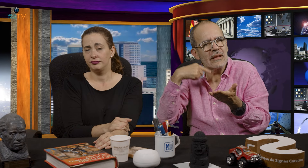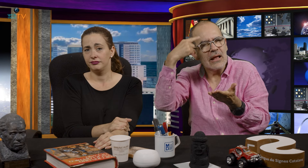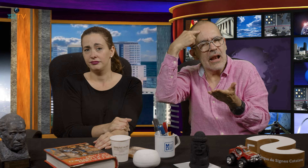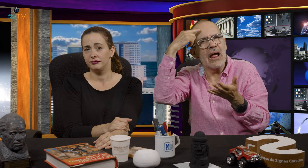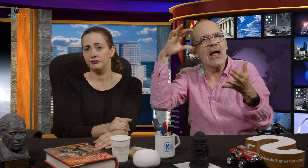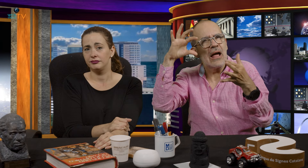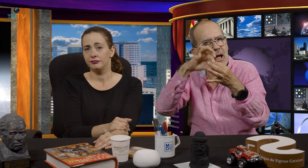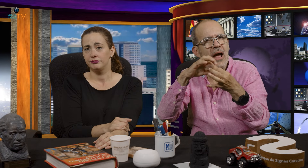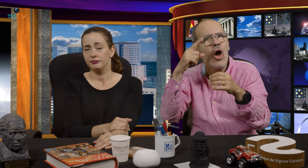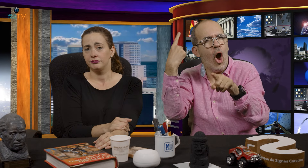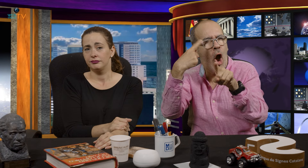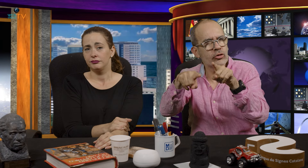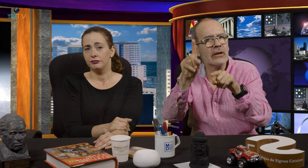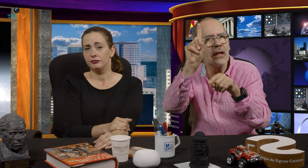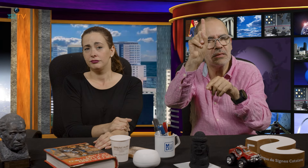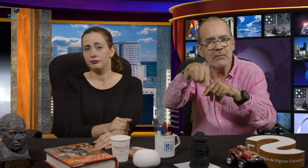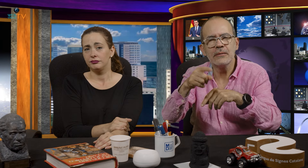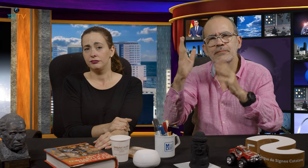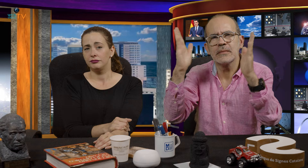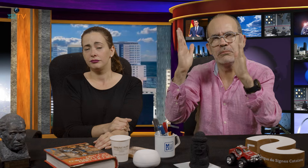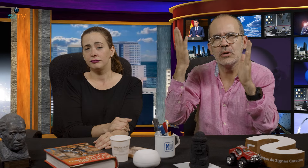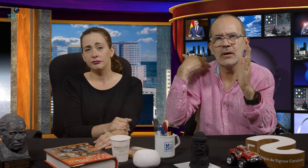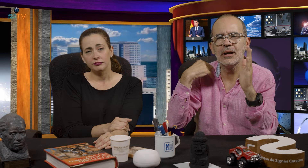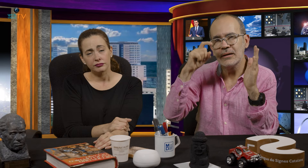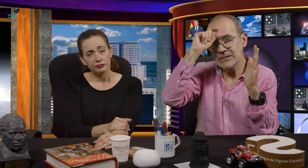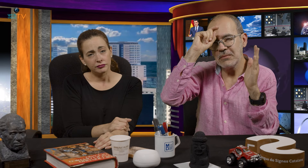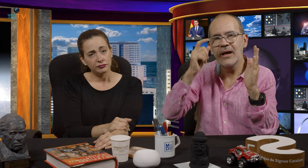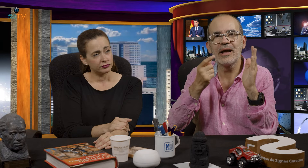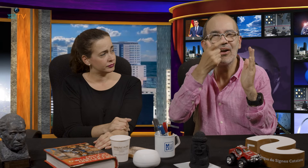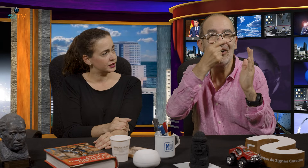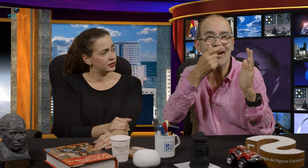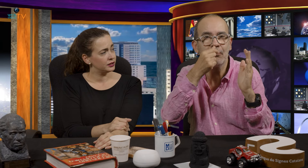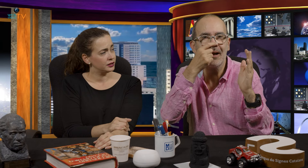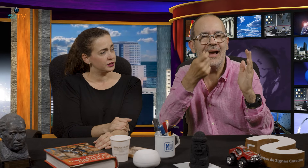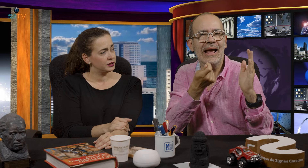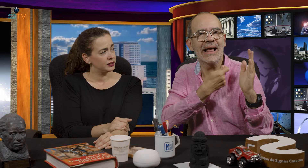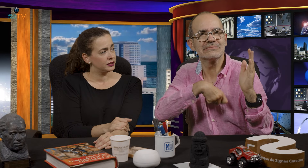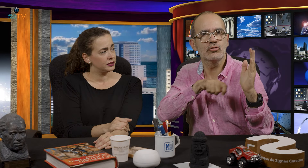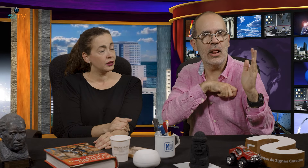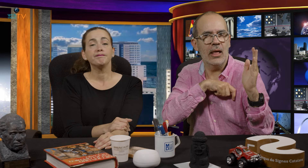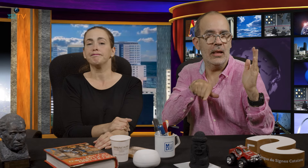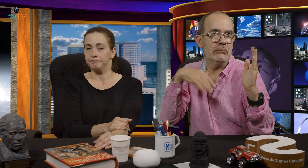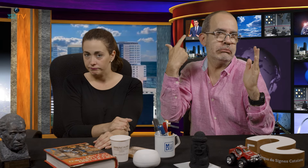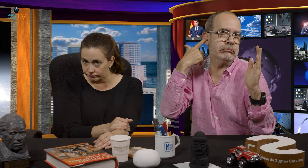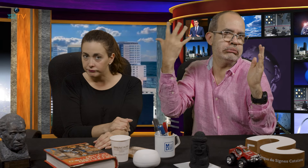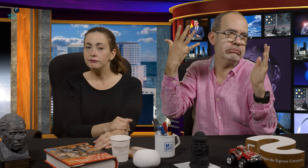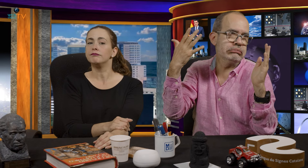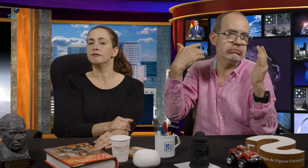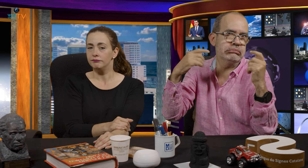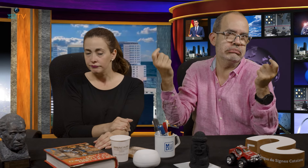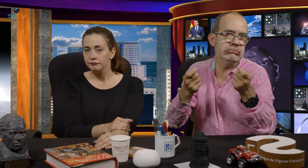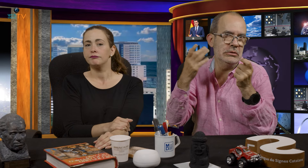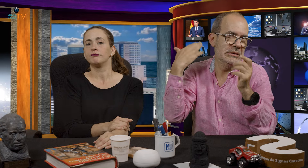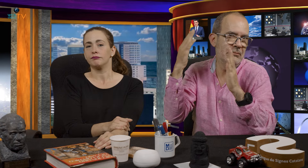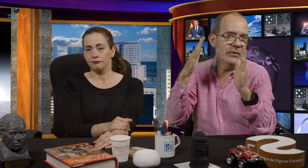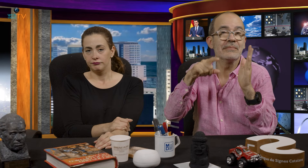Me acabo de acordar también de la época de la gripe española, que fue muy famosa en la época.